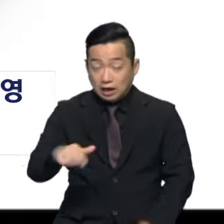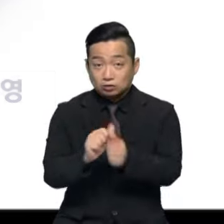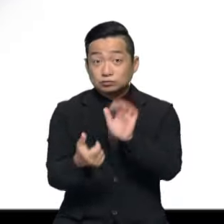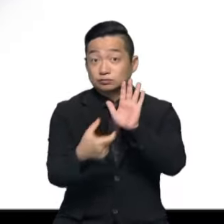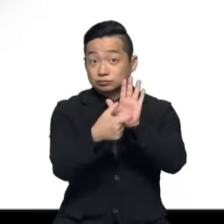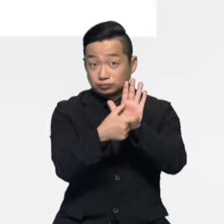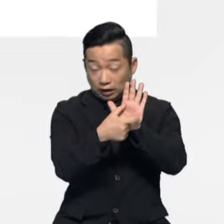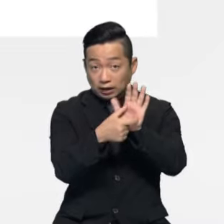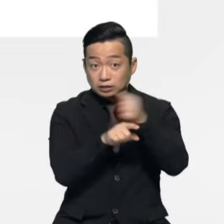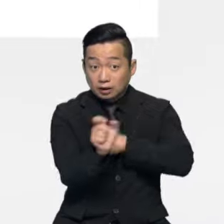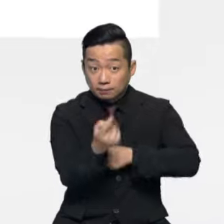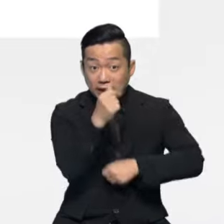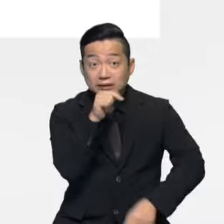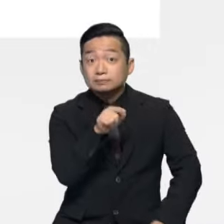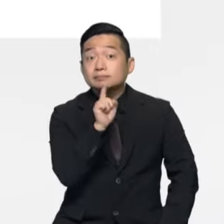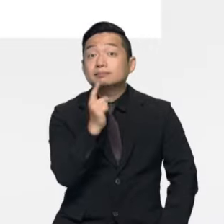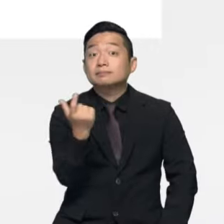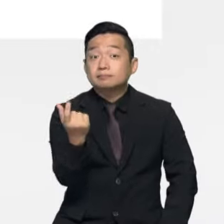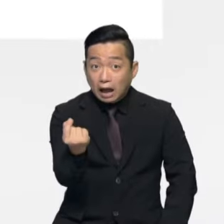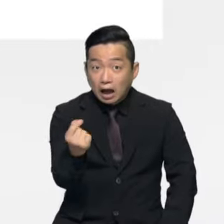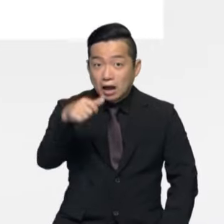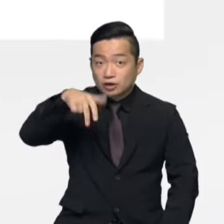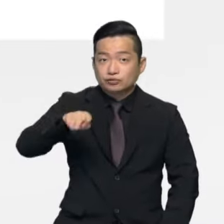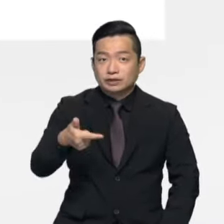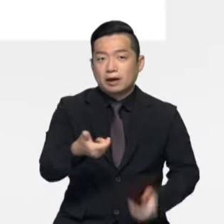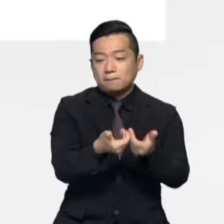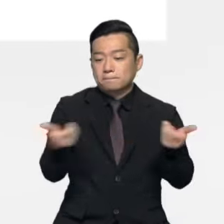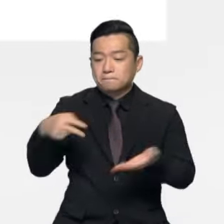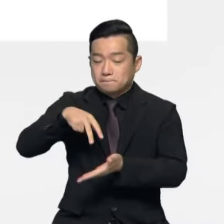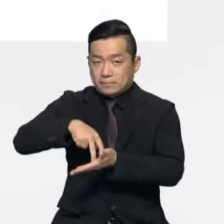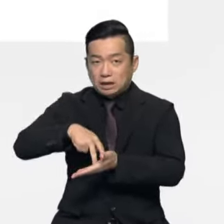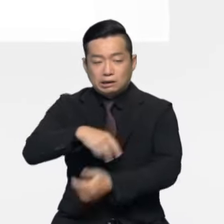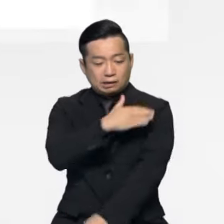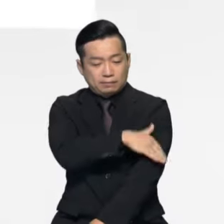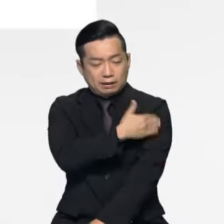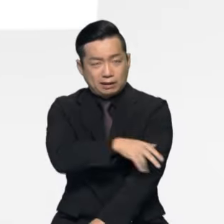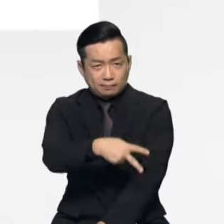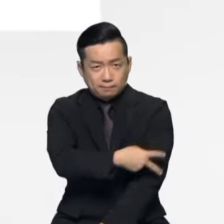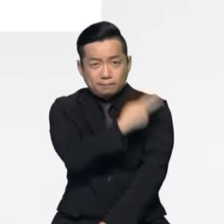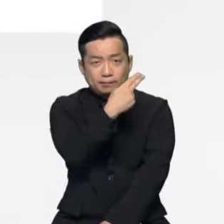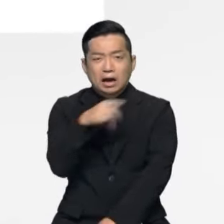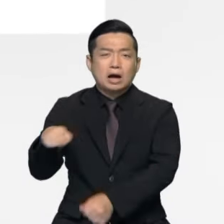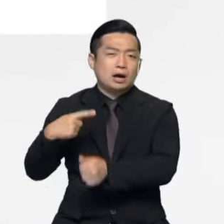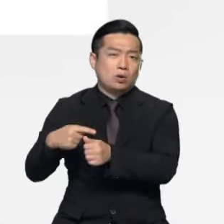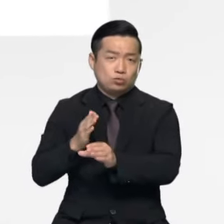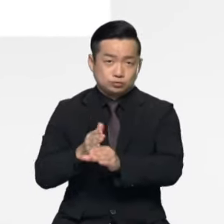지목되지만 사태 발생 후 큐텐에서 독립해 꼬리 자르기라는 비판을 받고 있습니다. SBS 유덕기입니다.